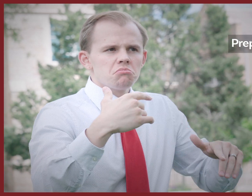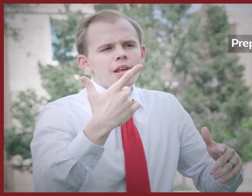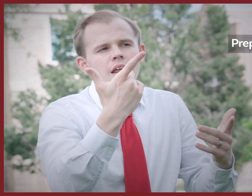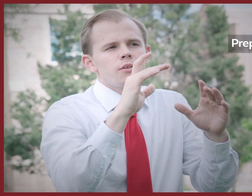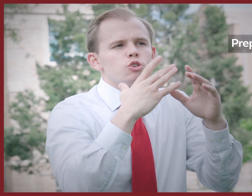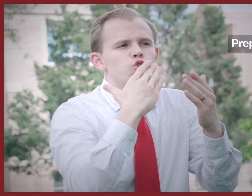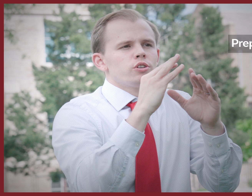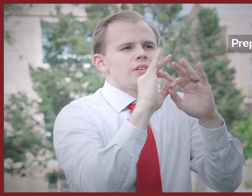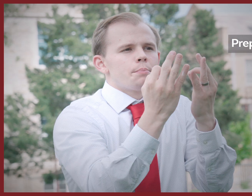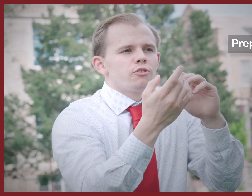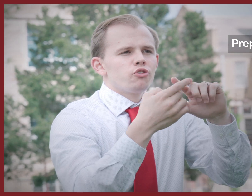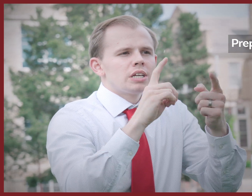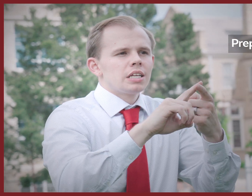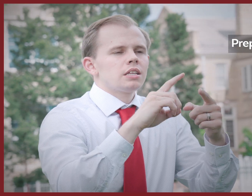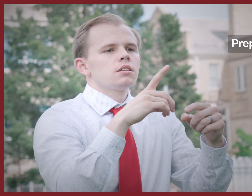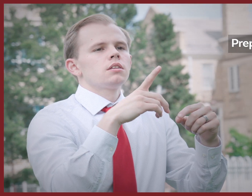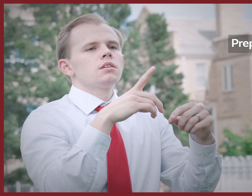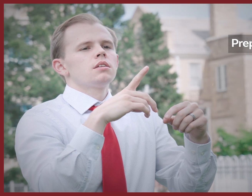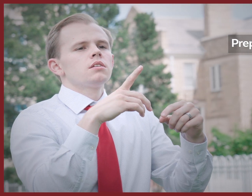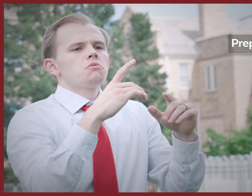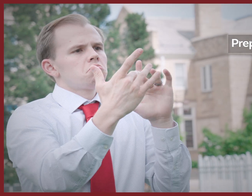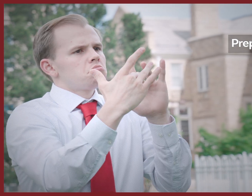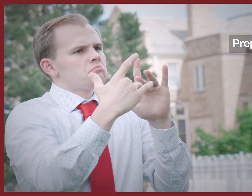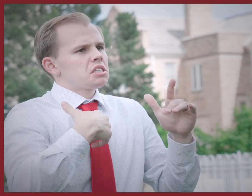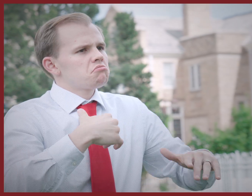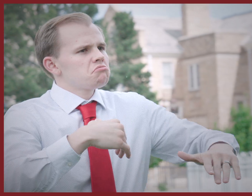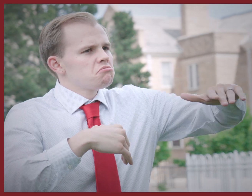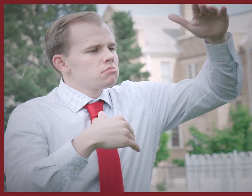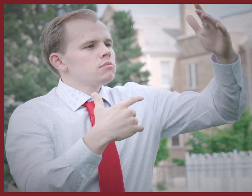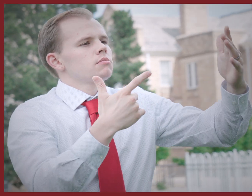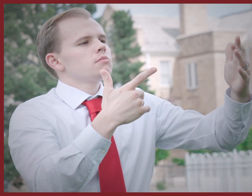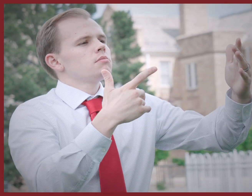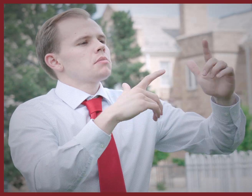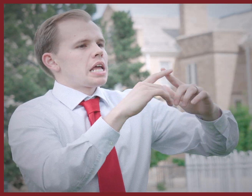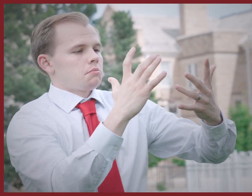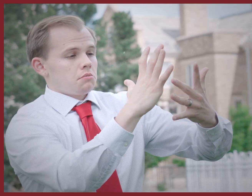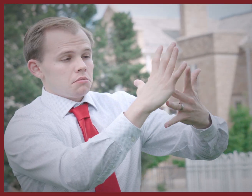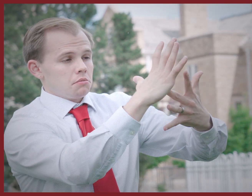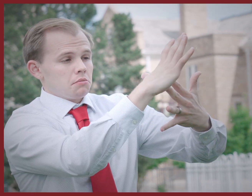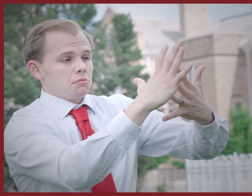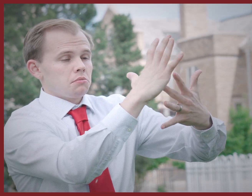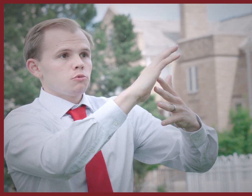era un buen amigo de la familia, y se quedó en contacto conmigo mientras crecía y durante